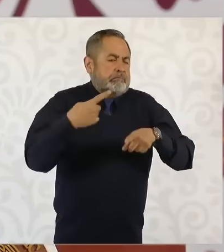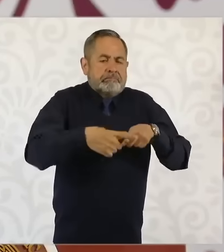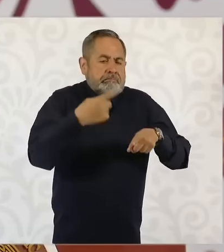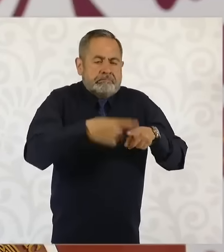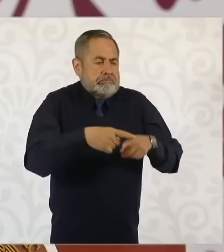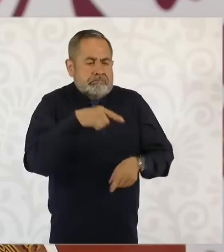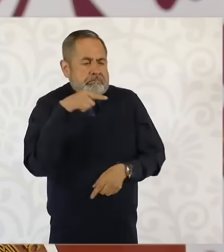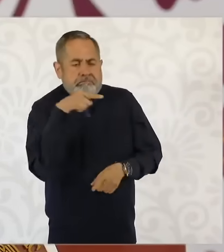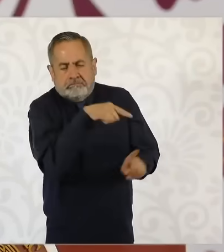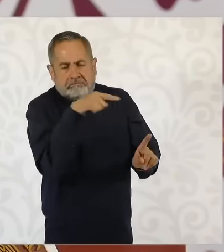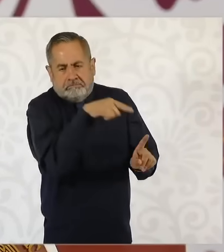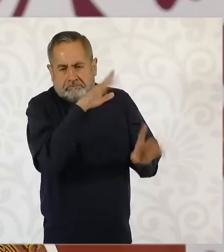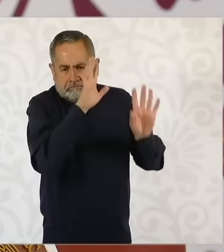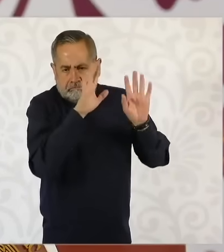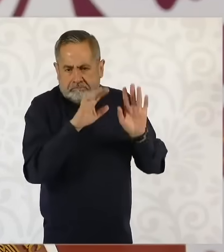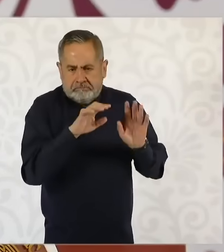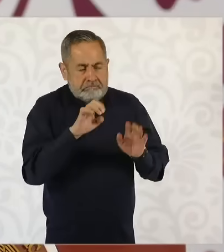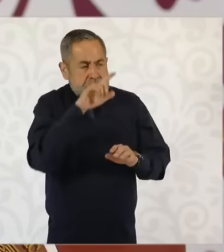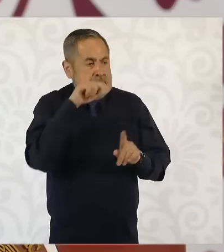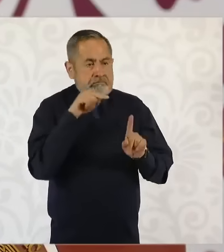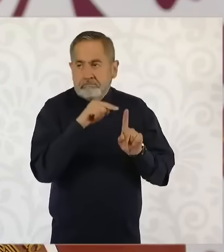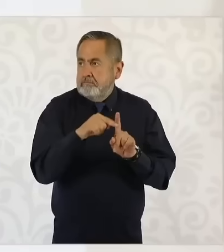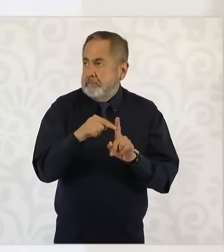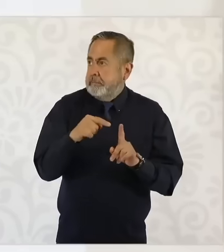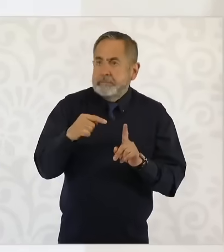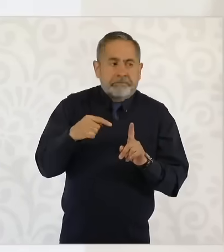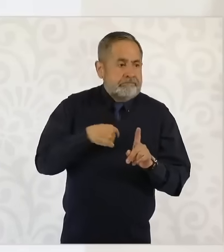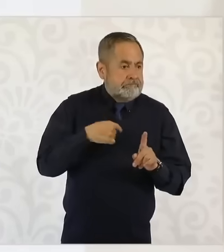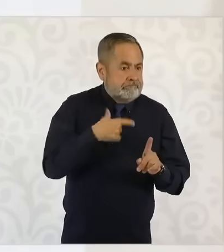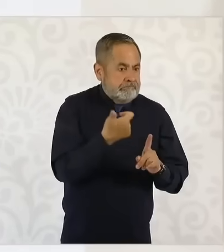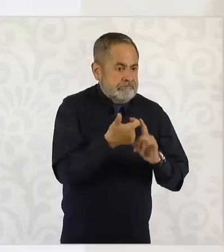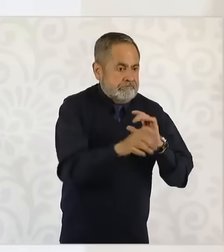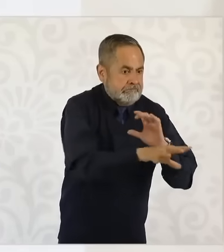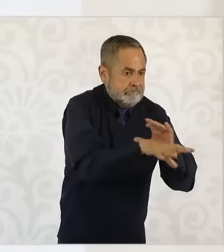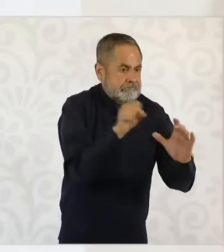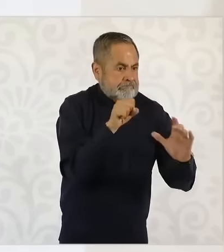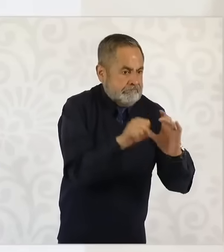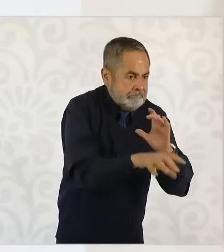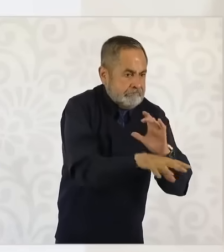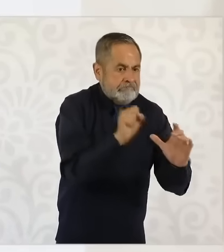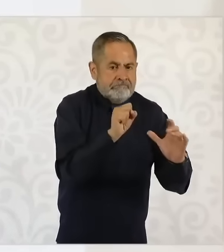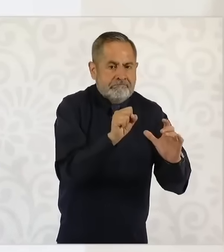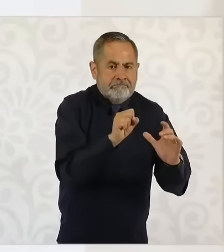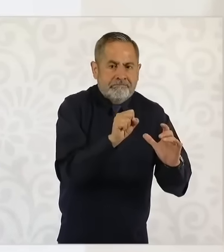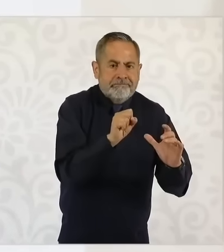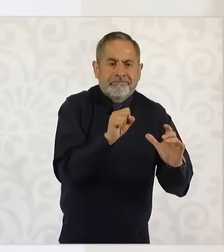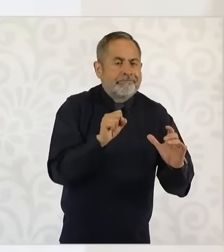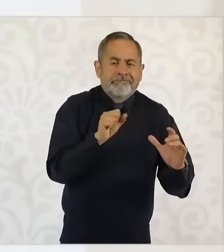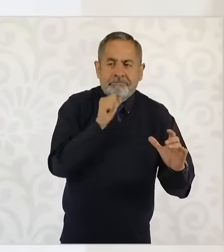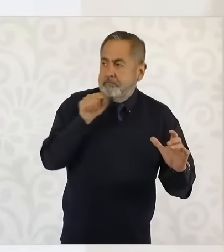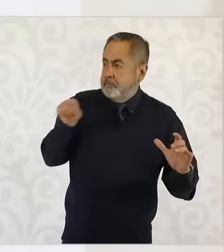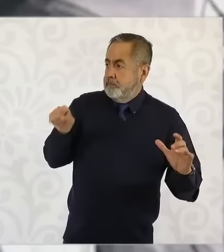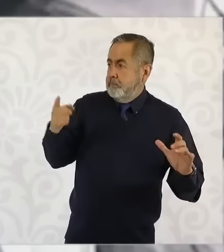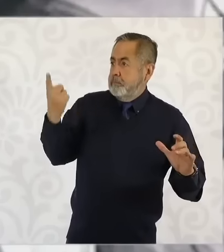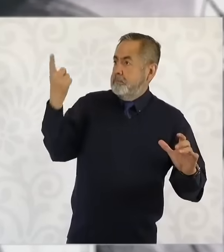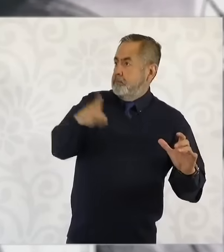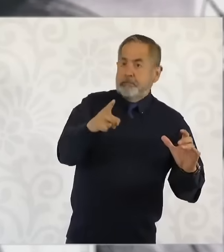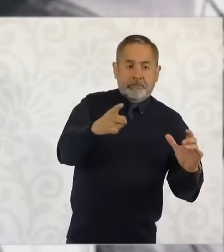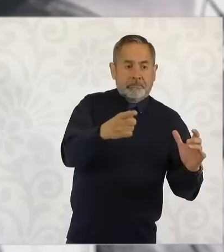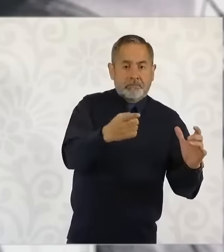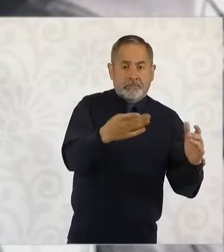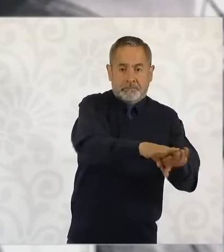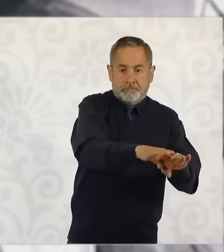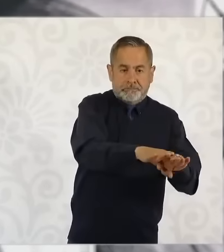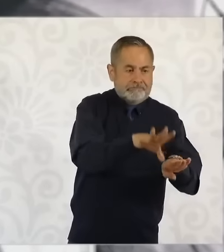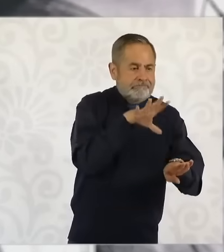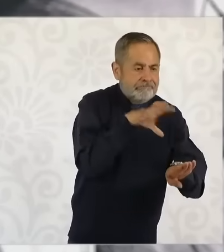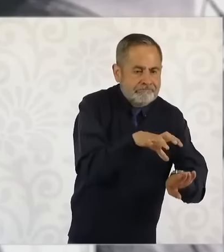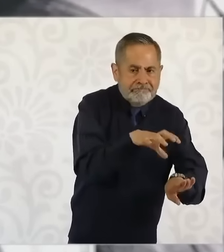ilícita continúen siendo integrados en la economía nacional es una medida de protección del sistema